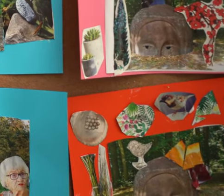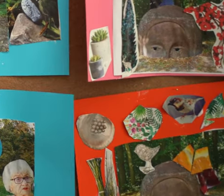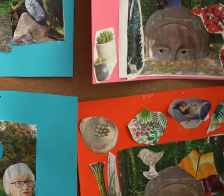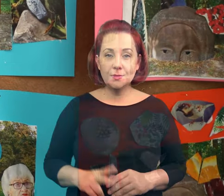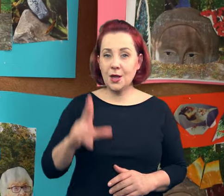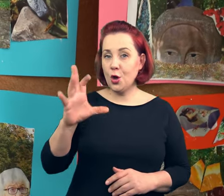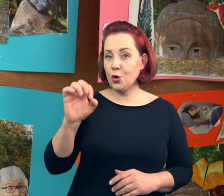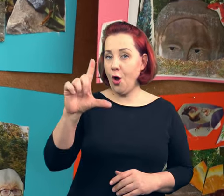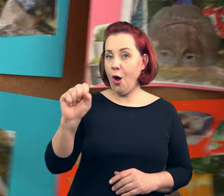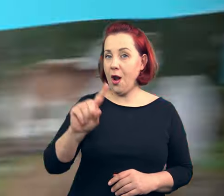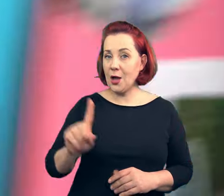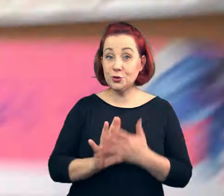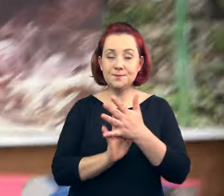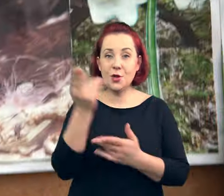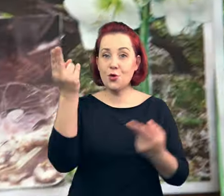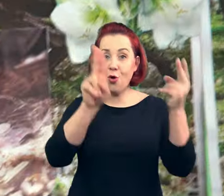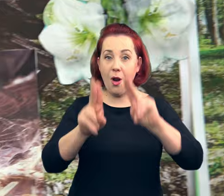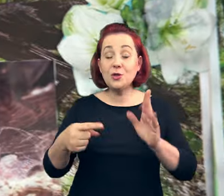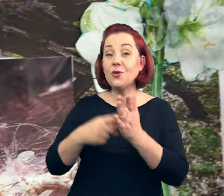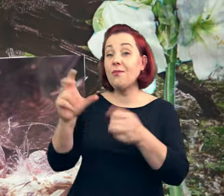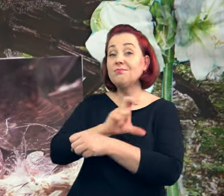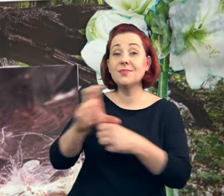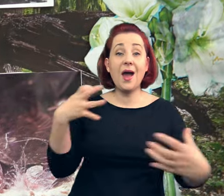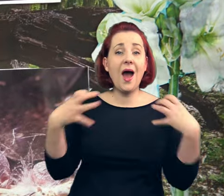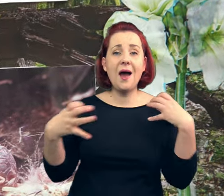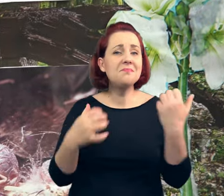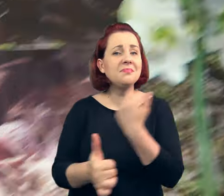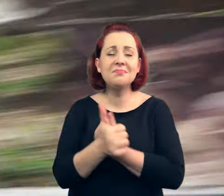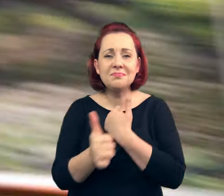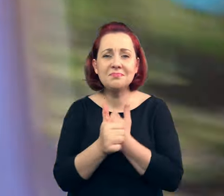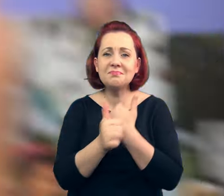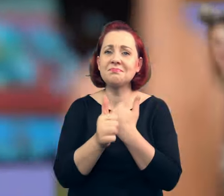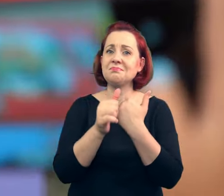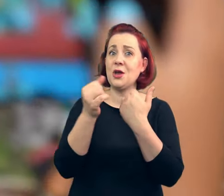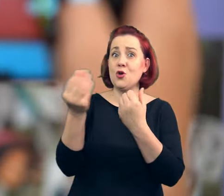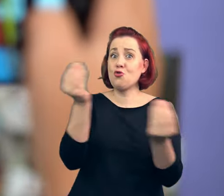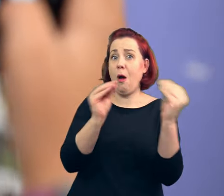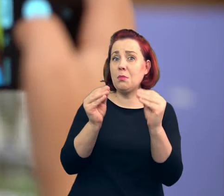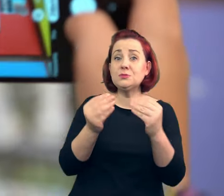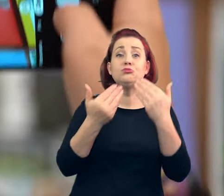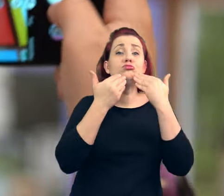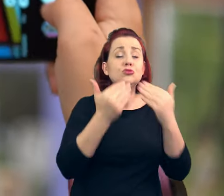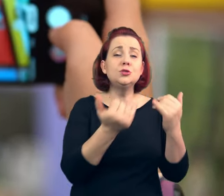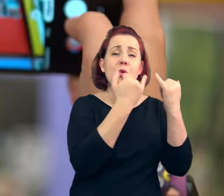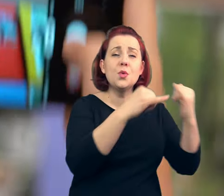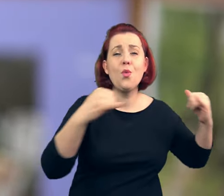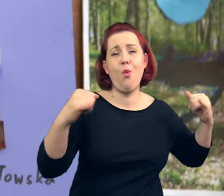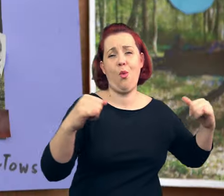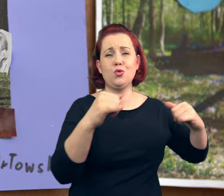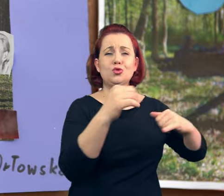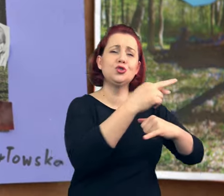kolaż to technika artystyczna polegająca na formowaniu kompozycji z różnych materiałów i tworzyw